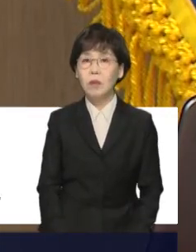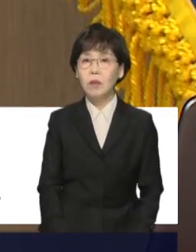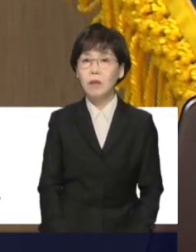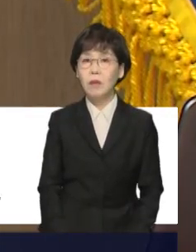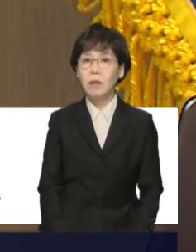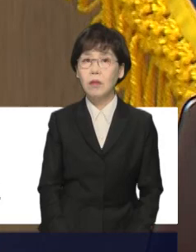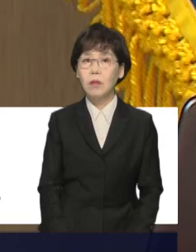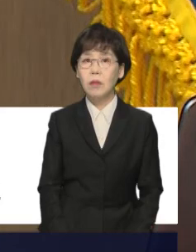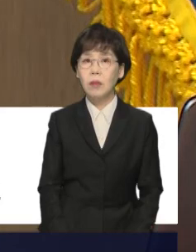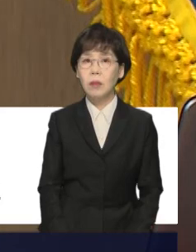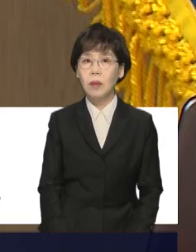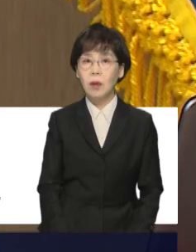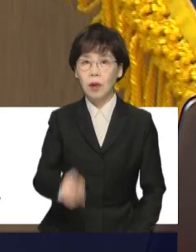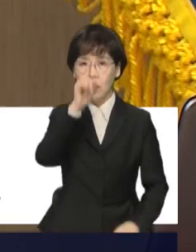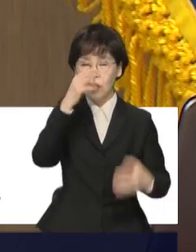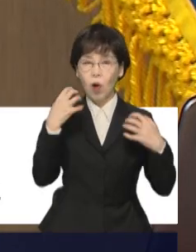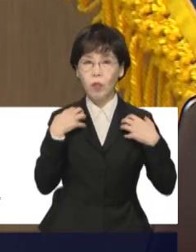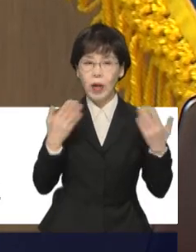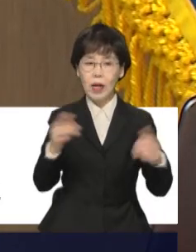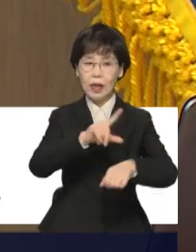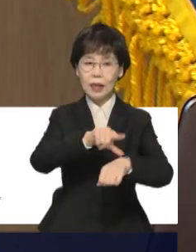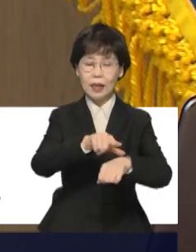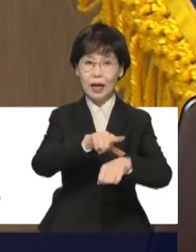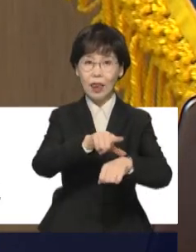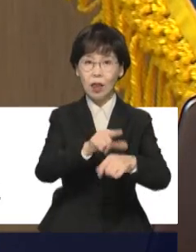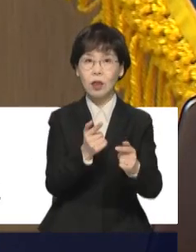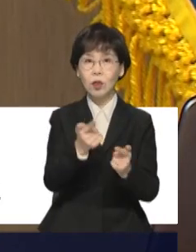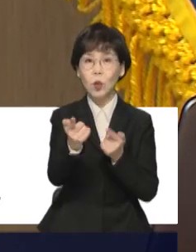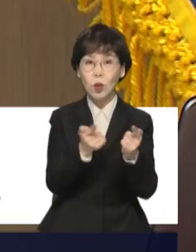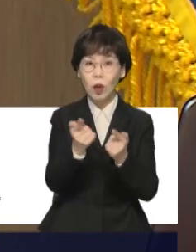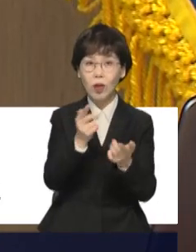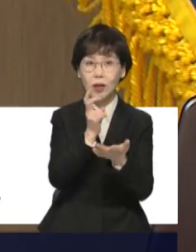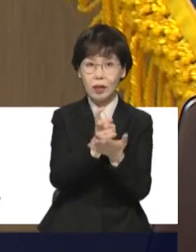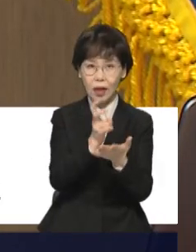정부의 근로시간 유연화 정책과 관련해서